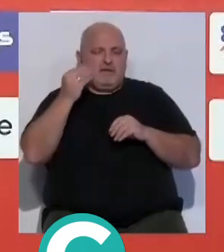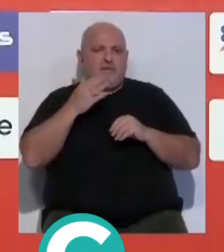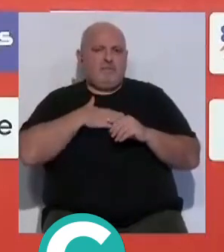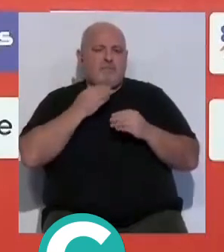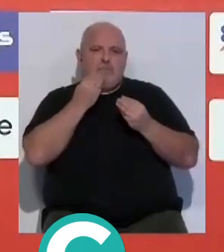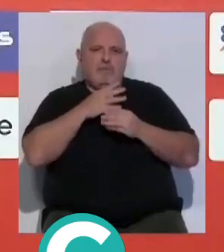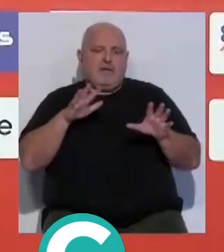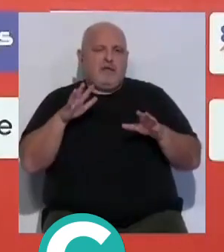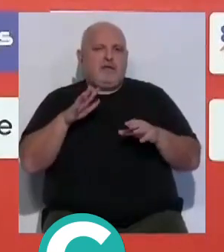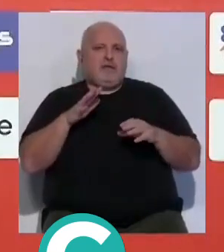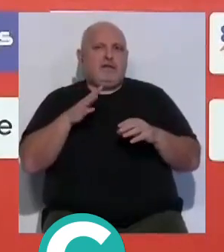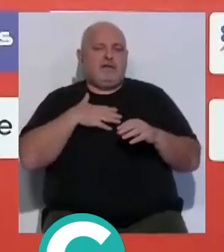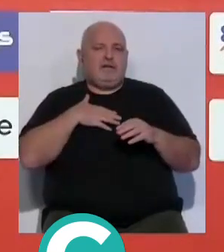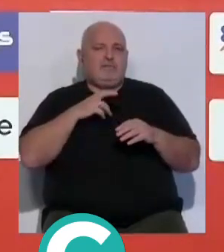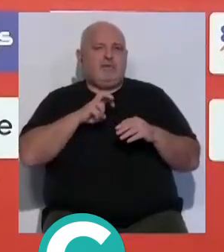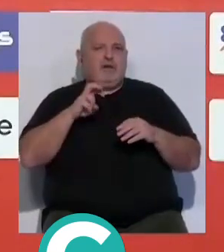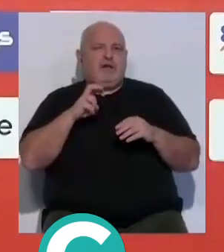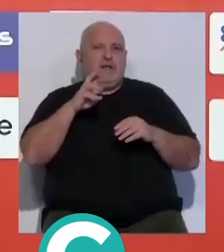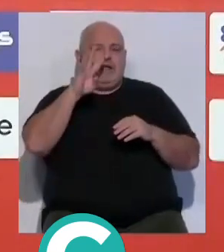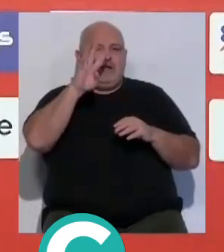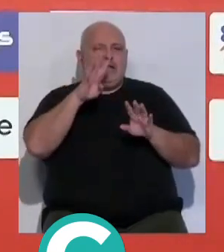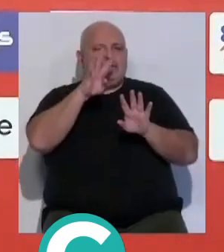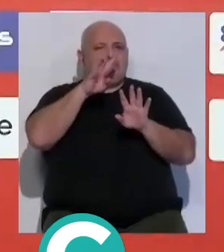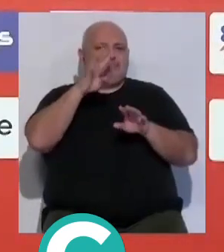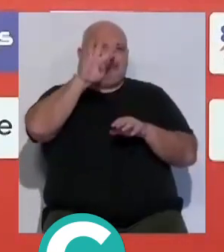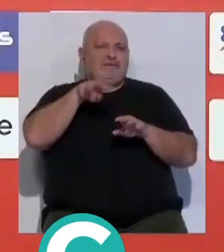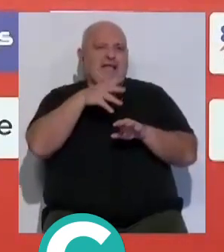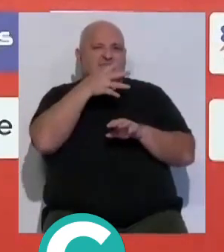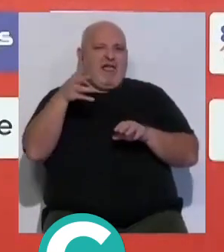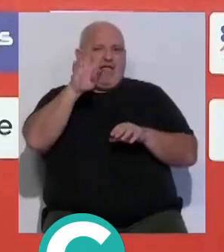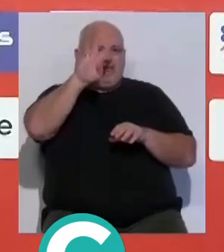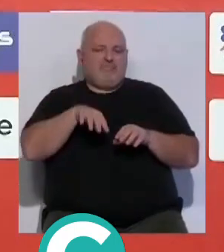mejor la tabla sinceramente no sé por qué esta situación nunca nunca la he vivido en mi carrera